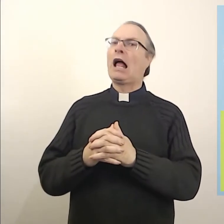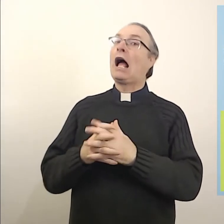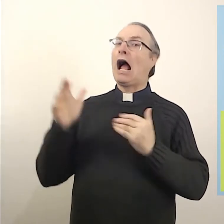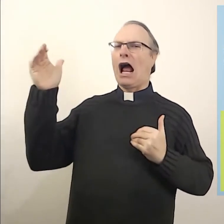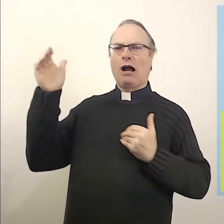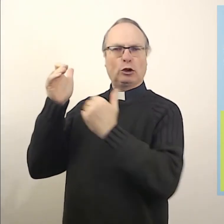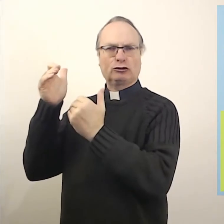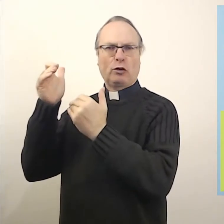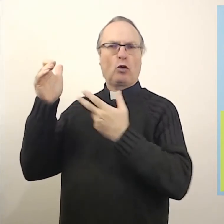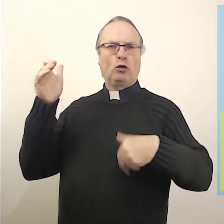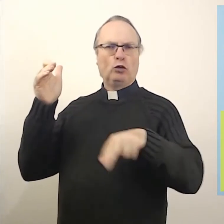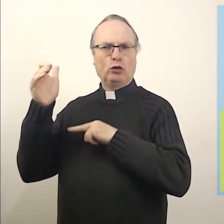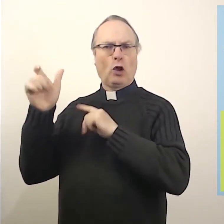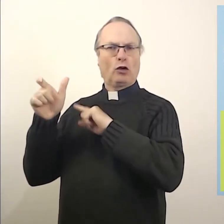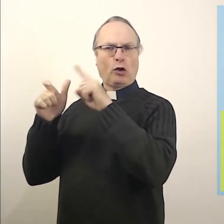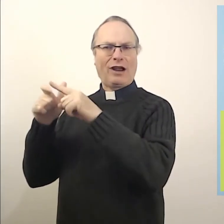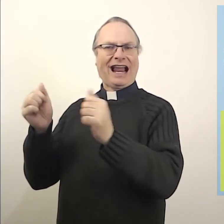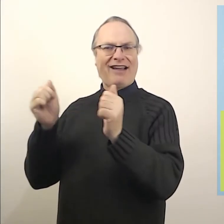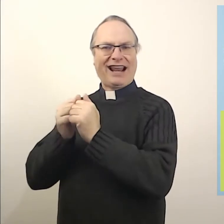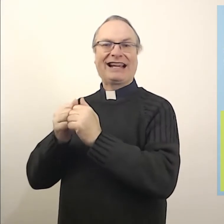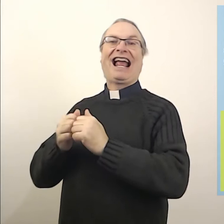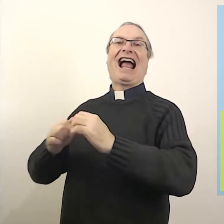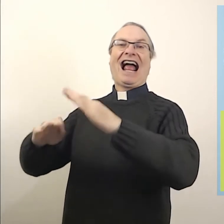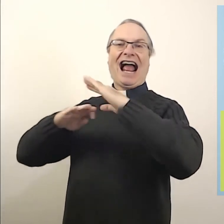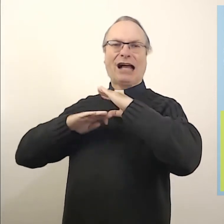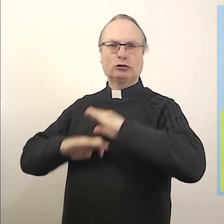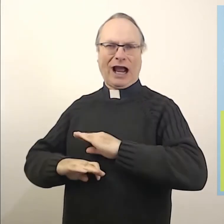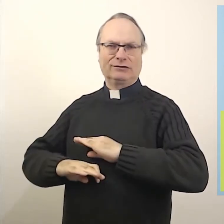Approchons-nous donc avec assurance